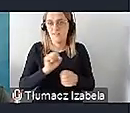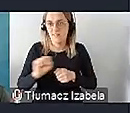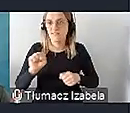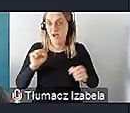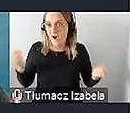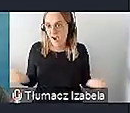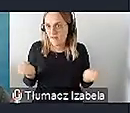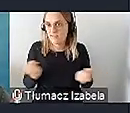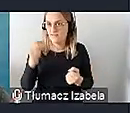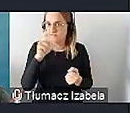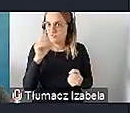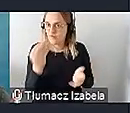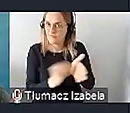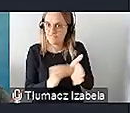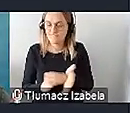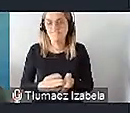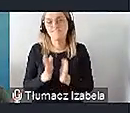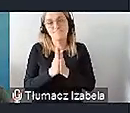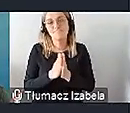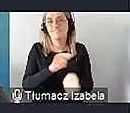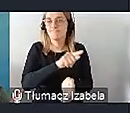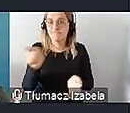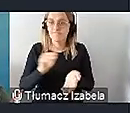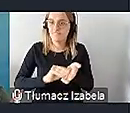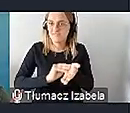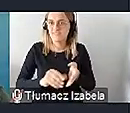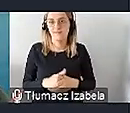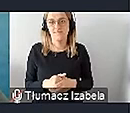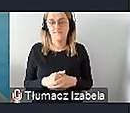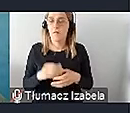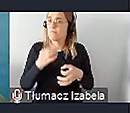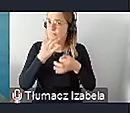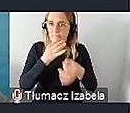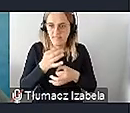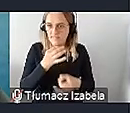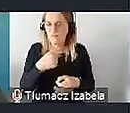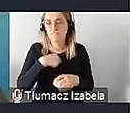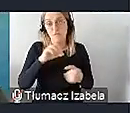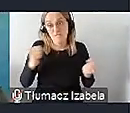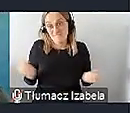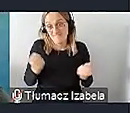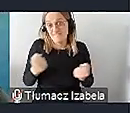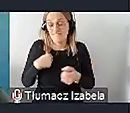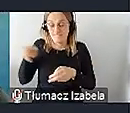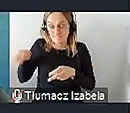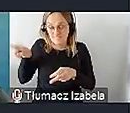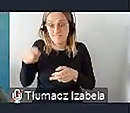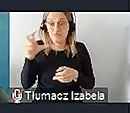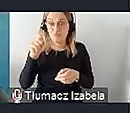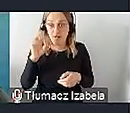Proszę jak najbardziej pisać, zadawać pytania. Postaram się monitorować to, co się dzieje na czacie.